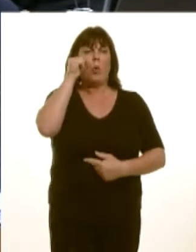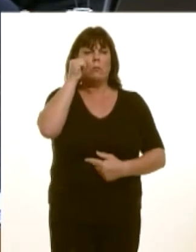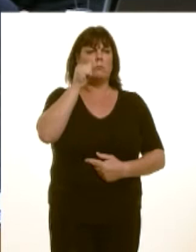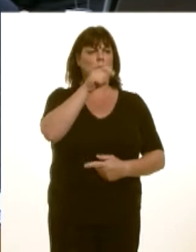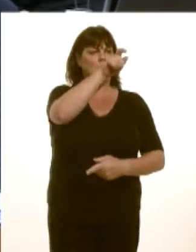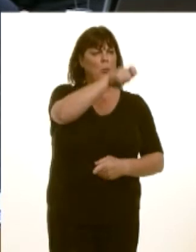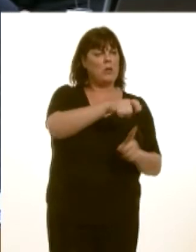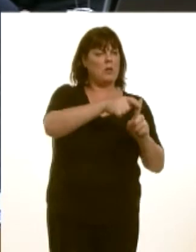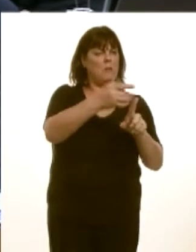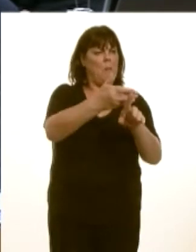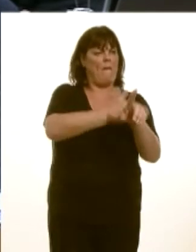ffordd mae’n symud ymlaen.